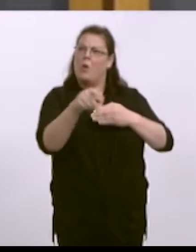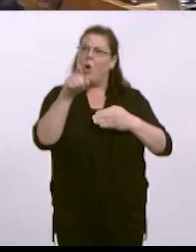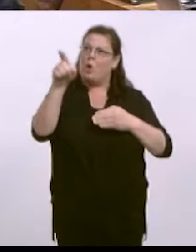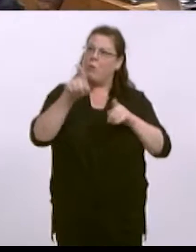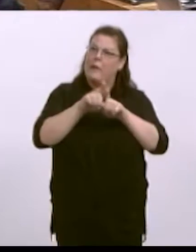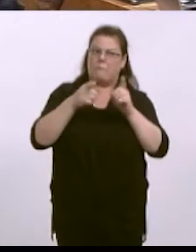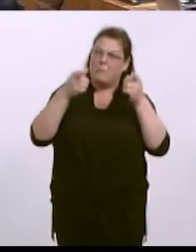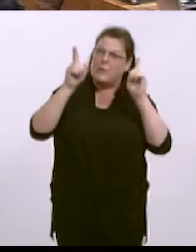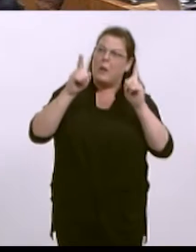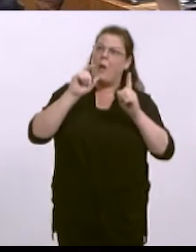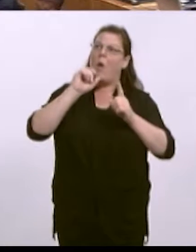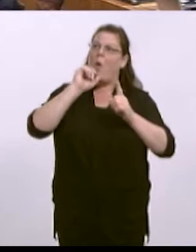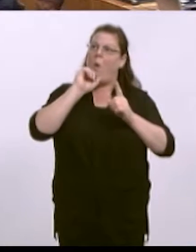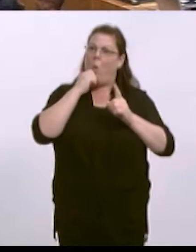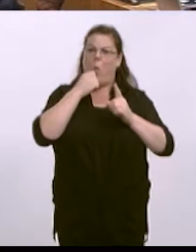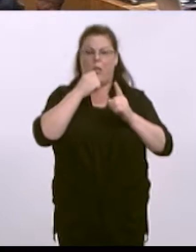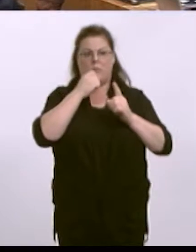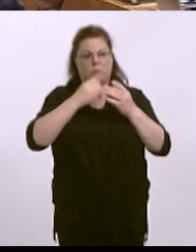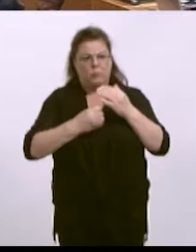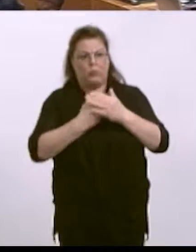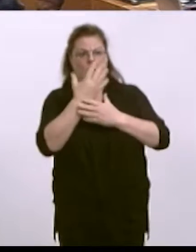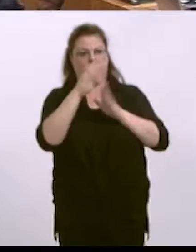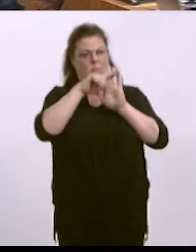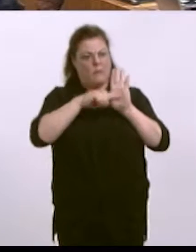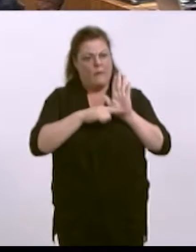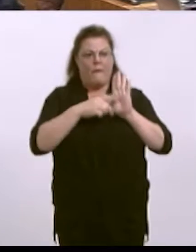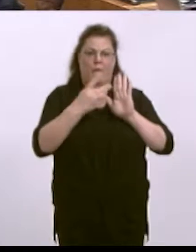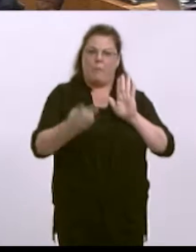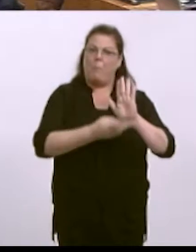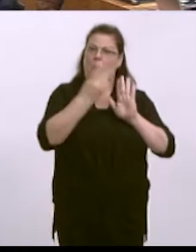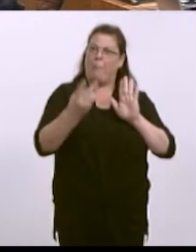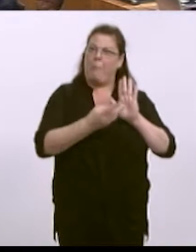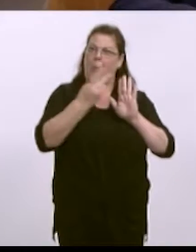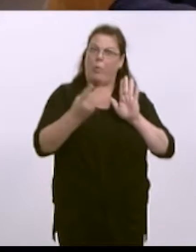wrth gwrs mae hwn yn rhywbeth rydym ni eisiau symud ymlaen ag ef, ar sylfaen drawsbleidiolómaeín